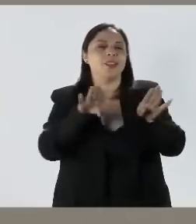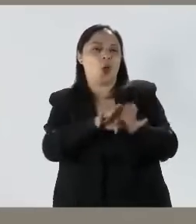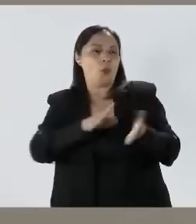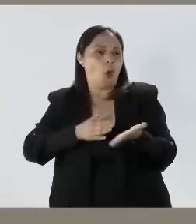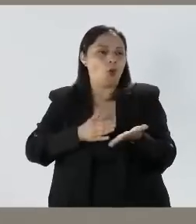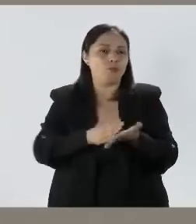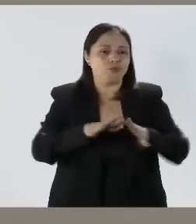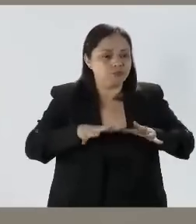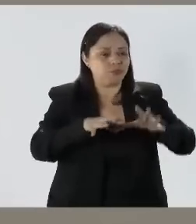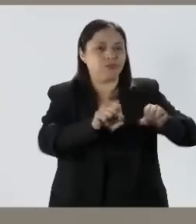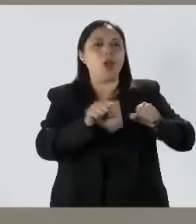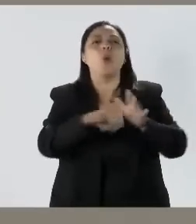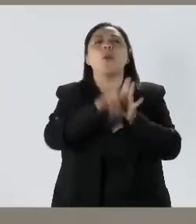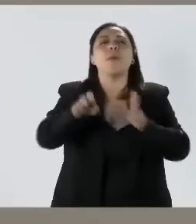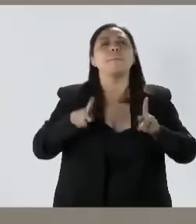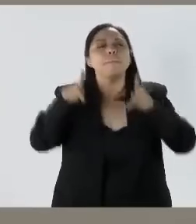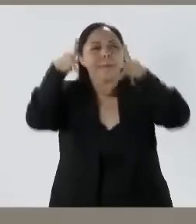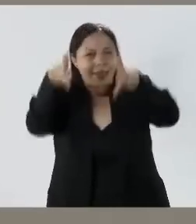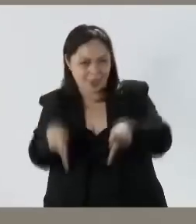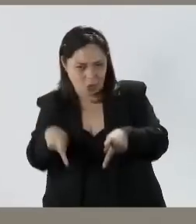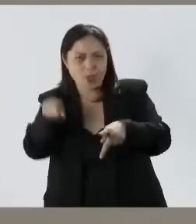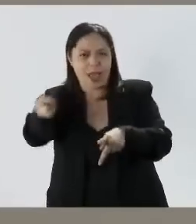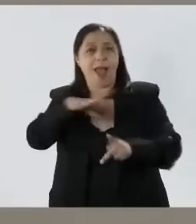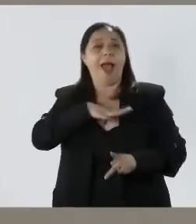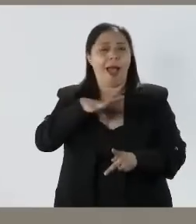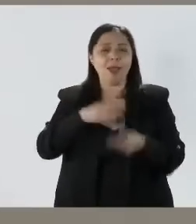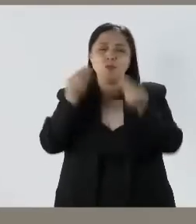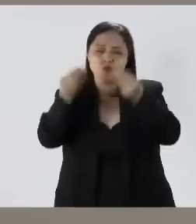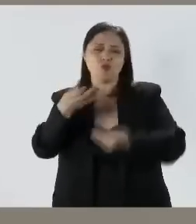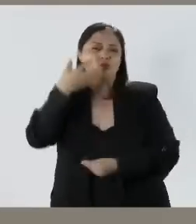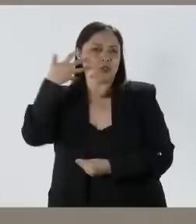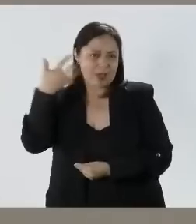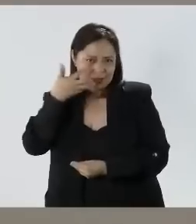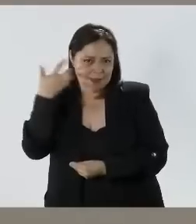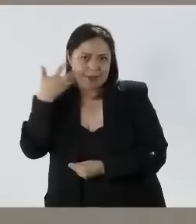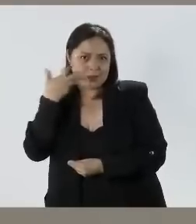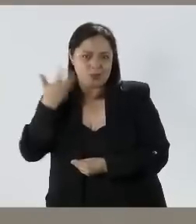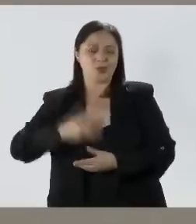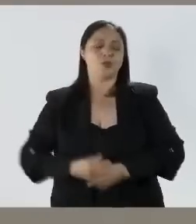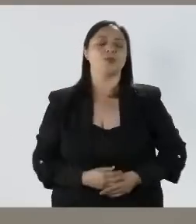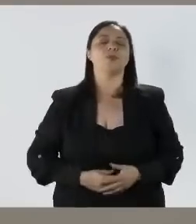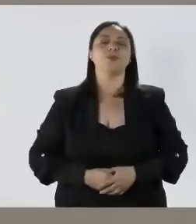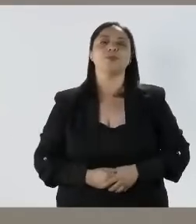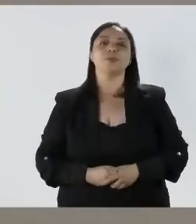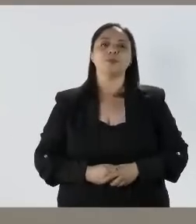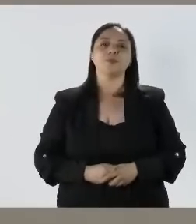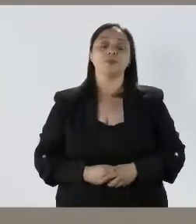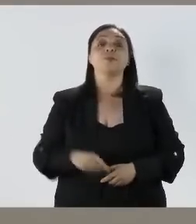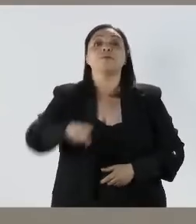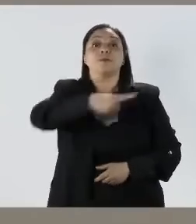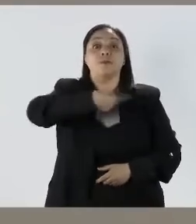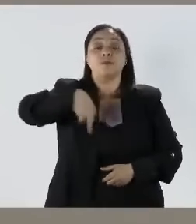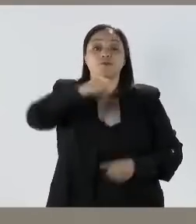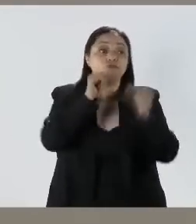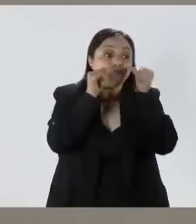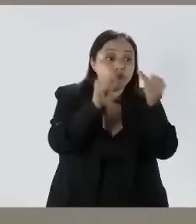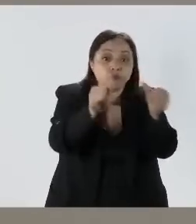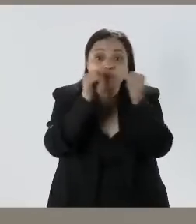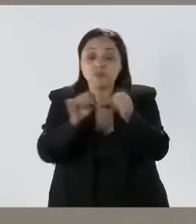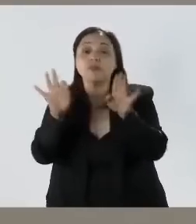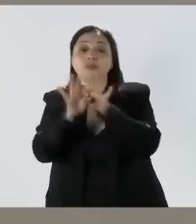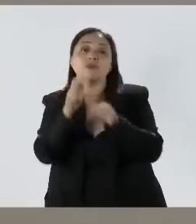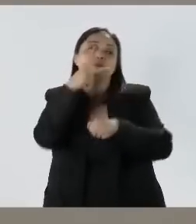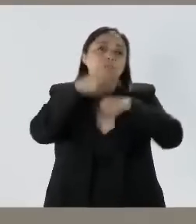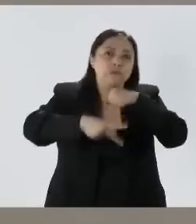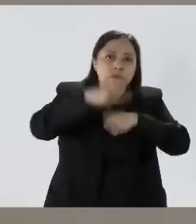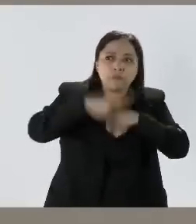panteones estamos fortaleciendo nuestra capacidad para atender riesgos y proteger a la gente Todos